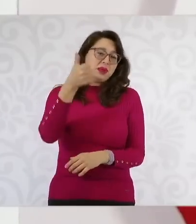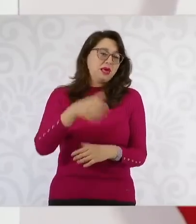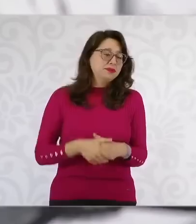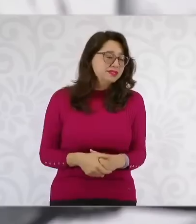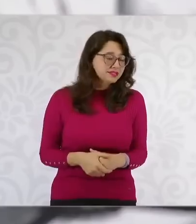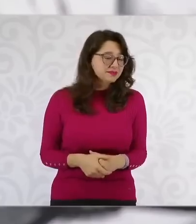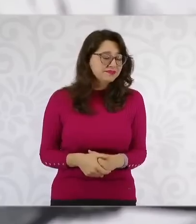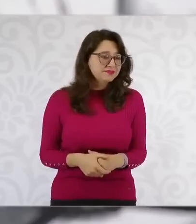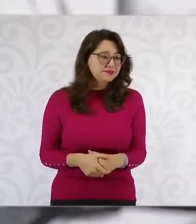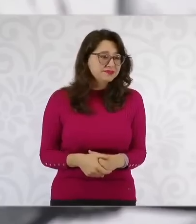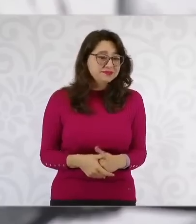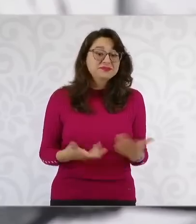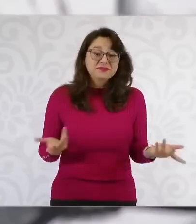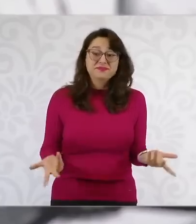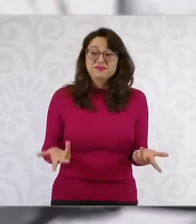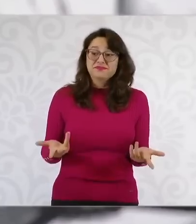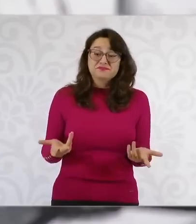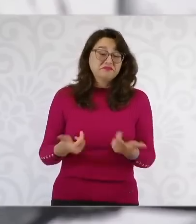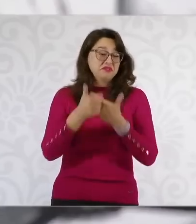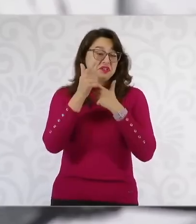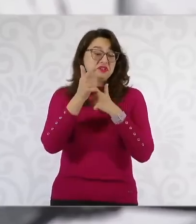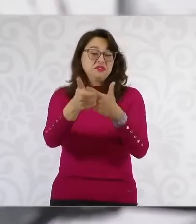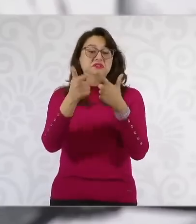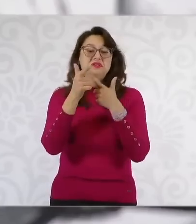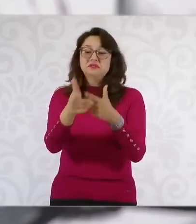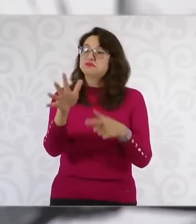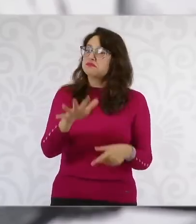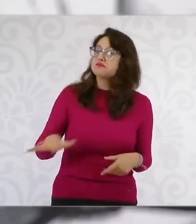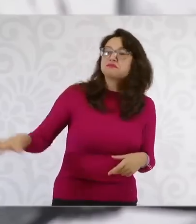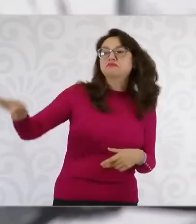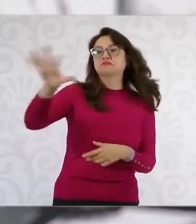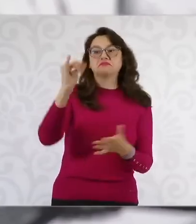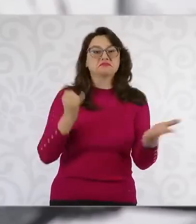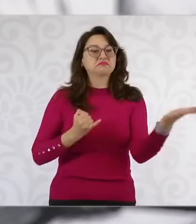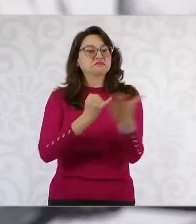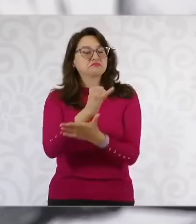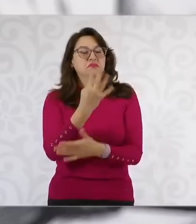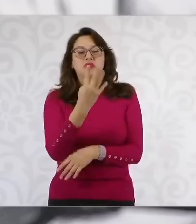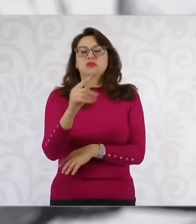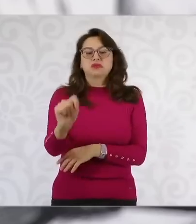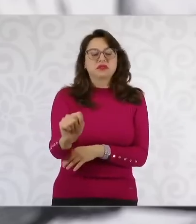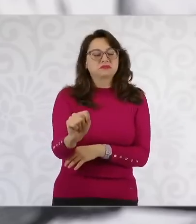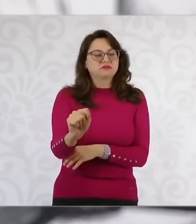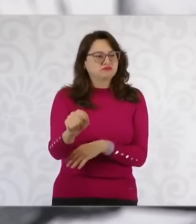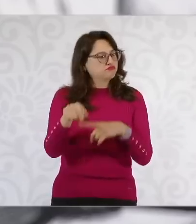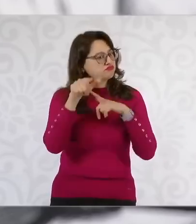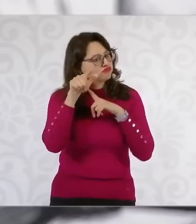que continúe la cuarta transformación Entonces siempre nuestra economía está